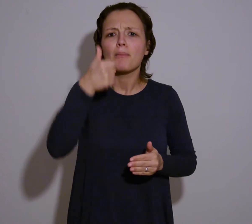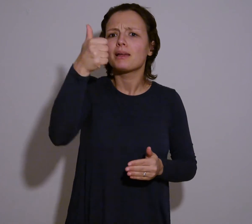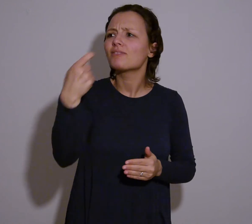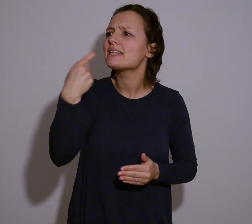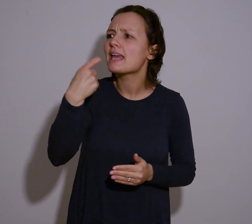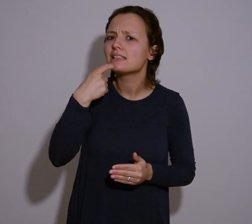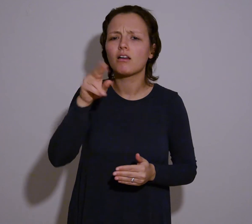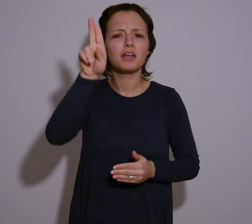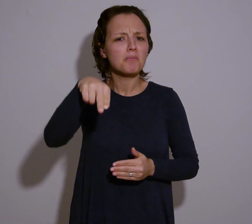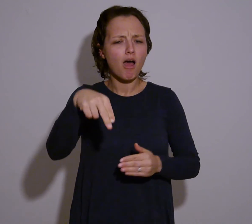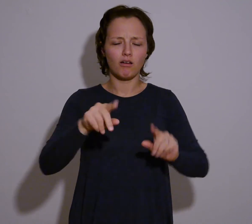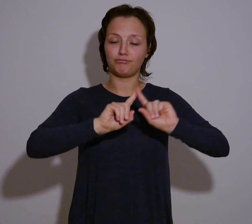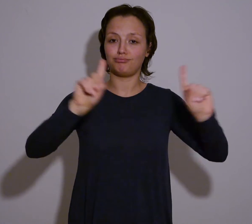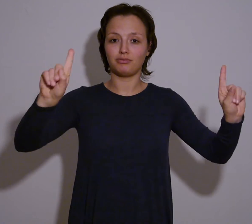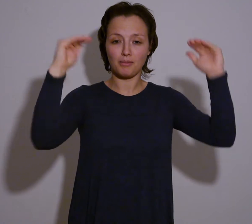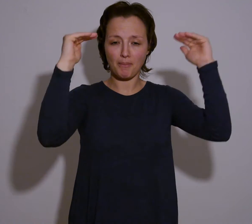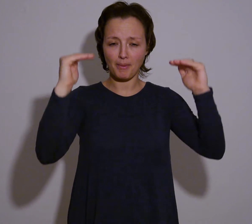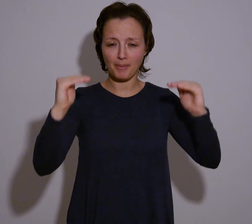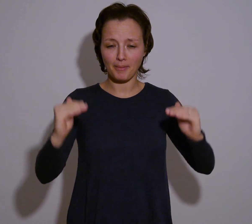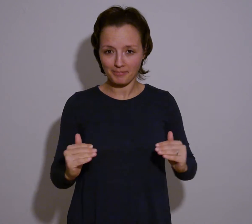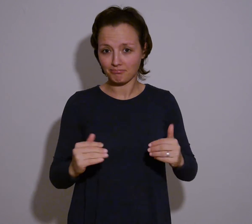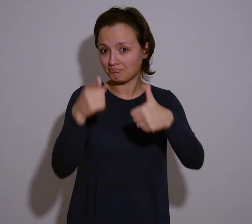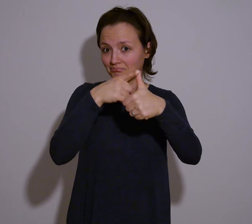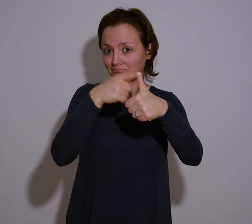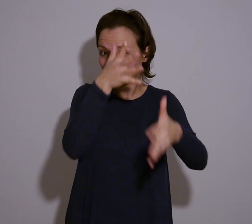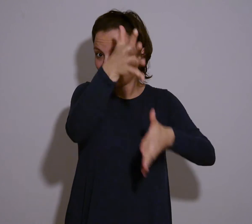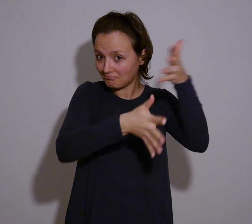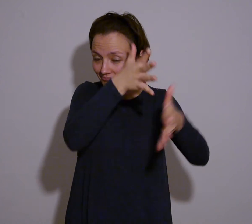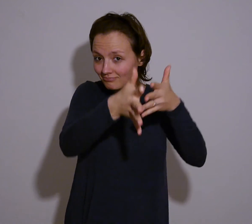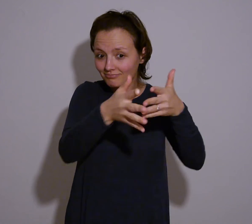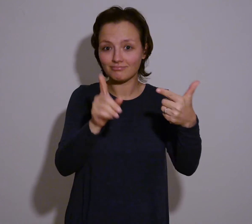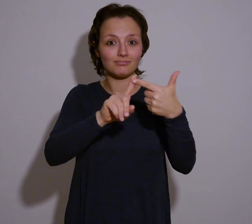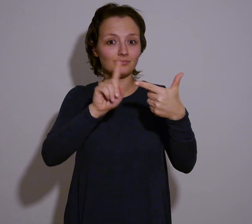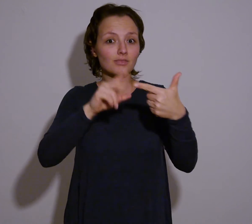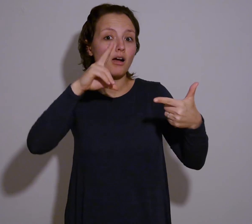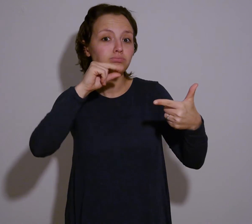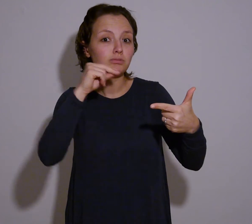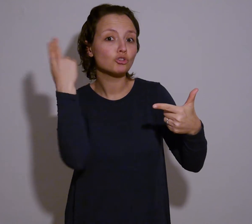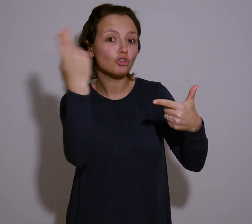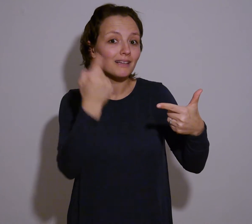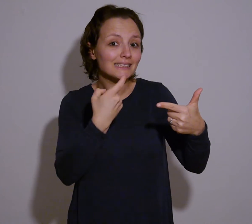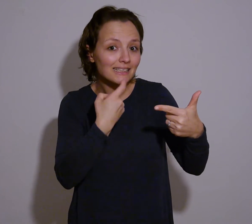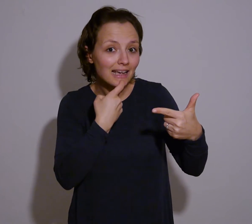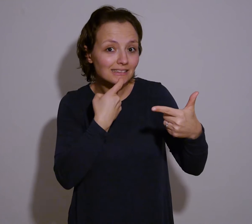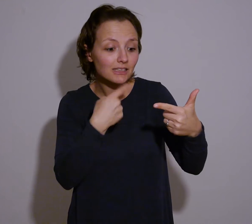Obstaja več vrst prvega jezika. Lahko so to kretnje [znakovni jezik], govorjena slovenščina,